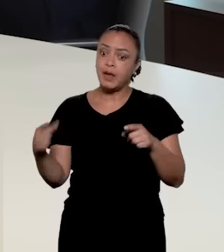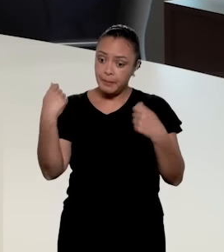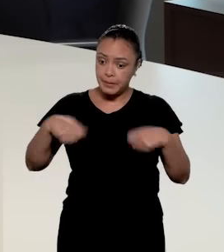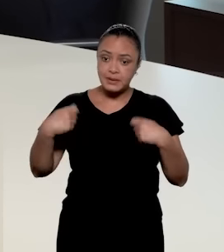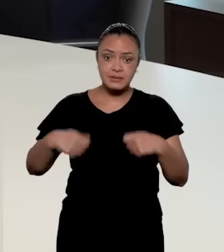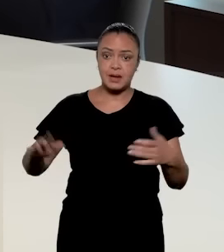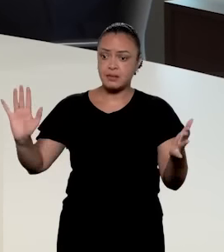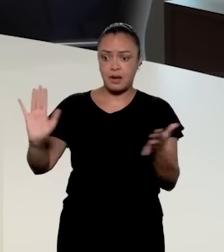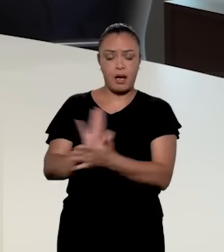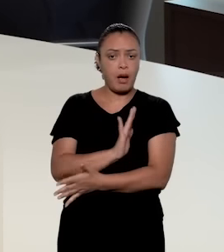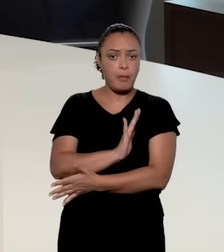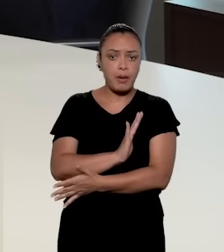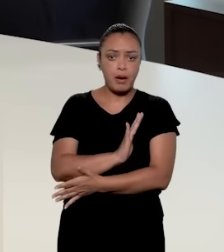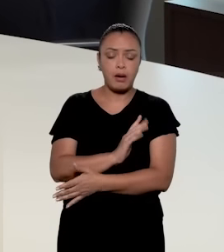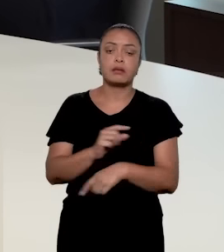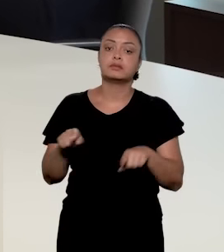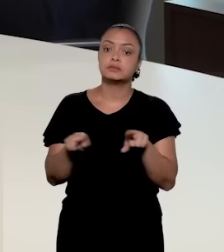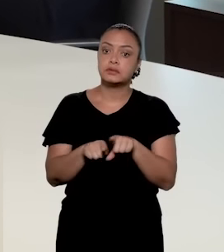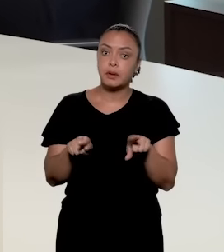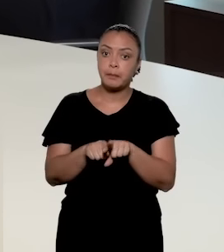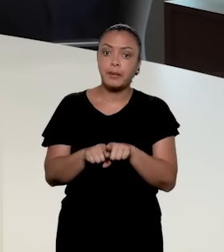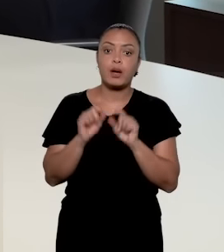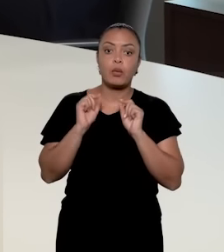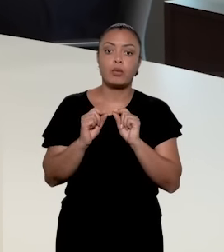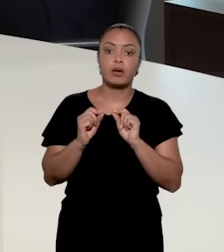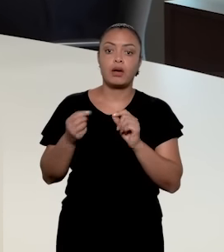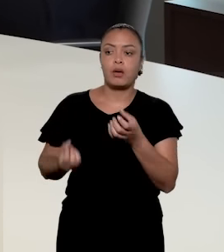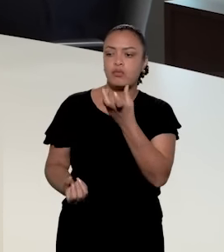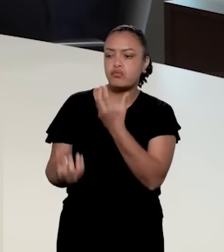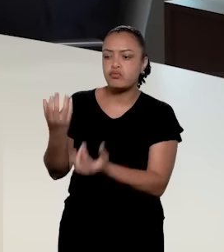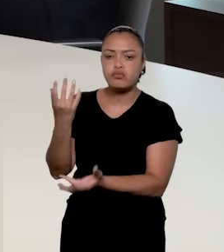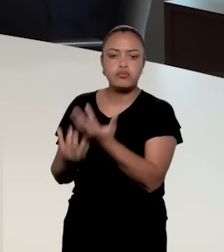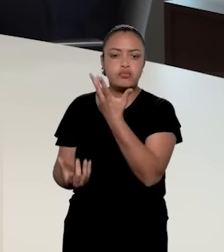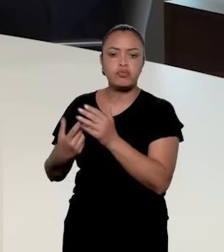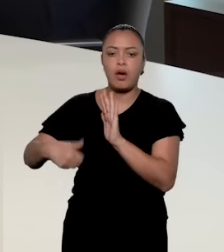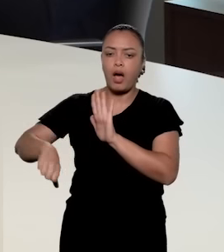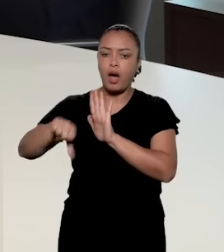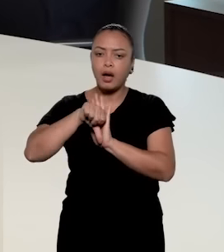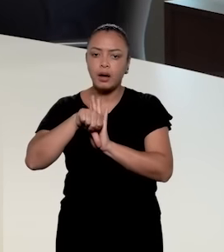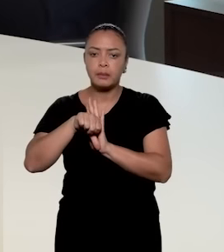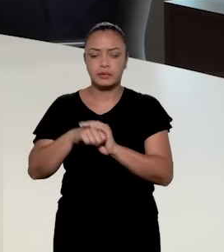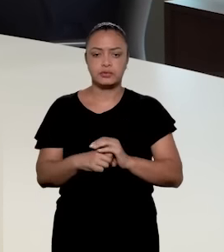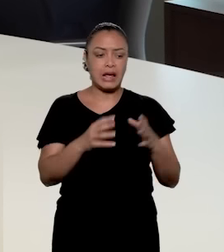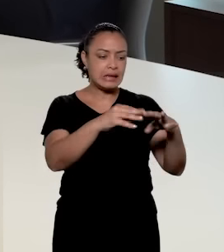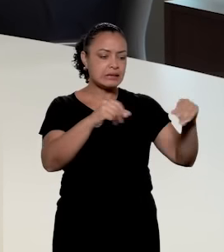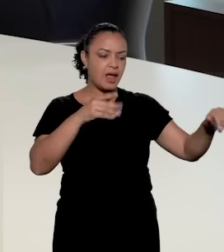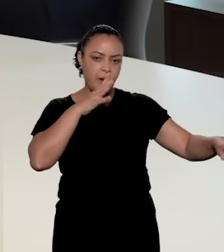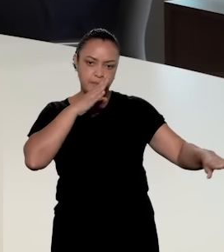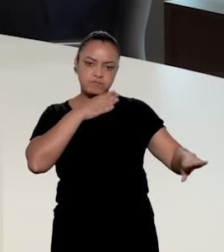admitir o desmatamento ilegal, tem que acabar! Incêndio criminoso, grilagem de terra, invasão